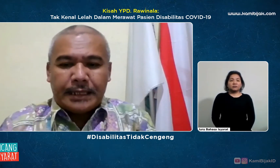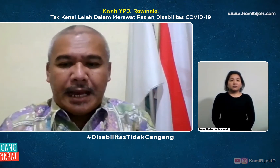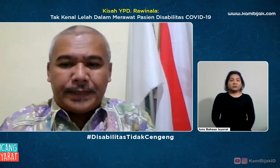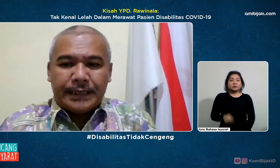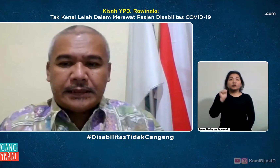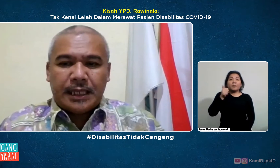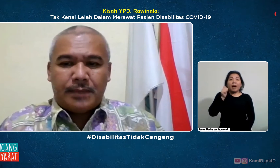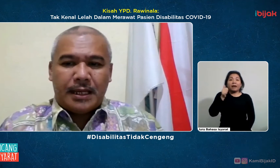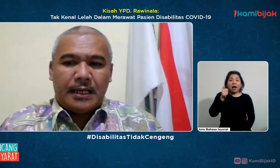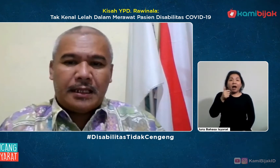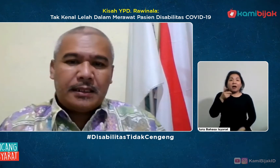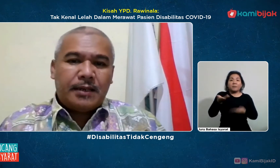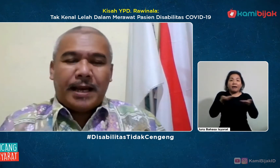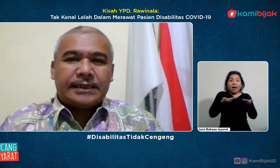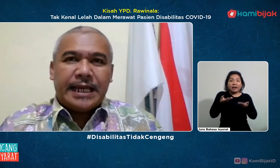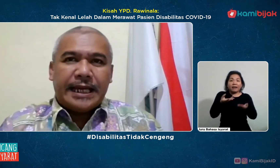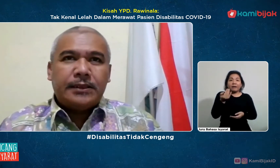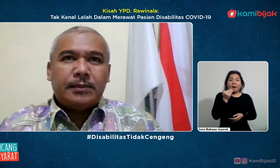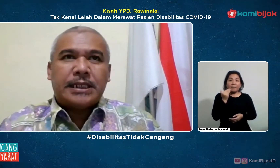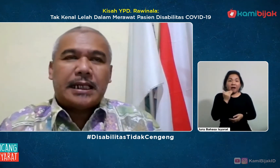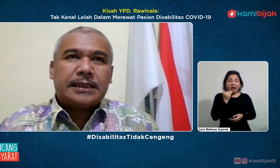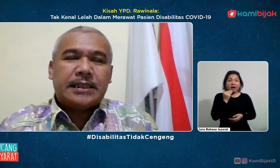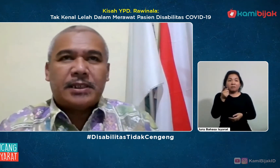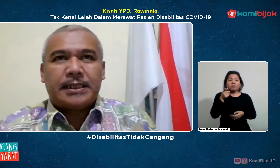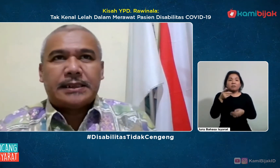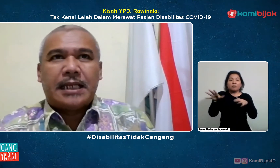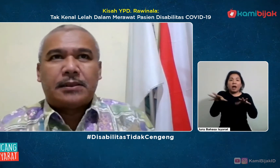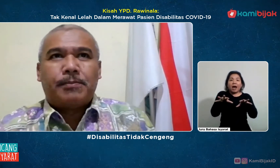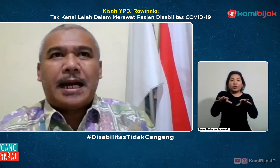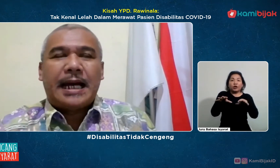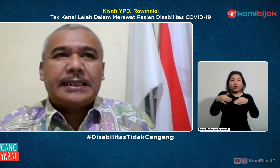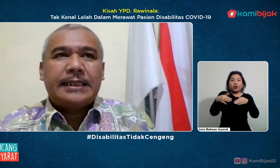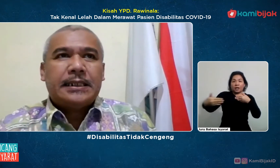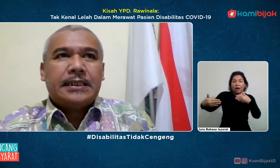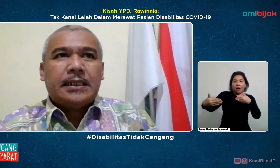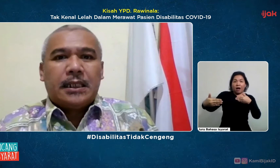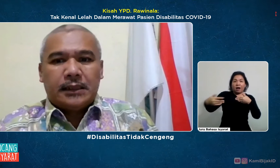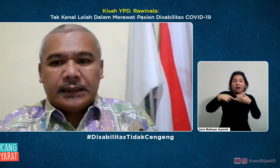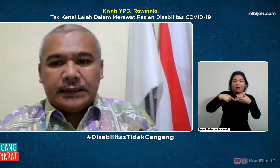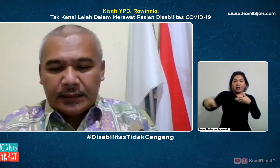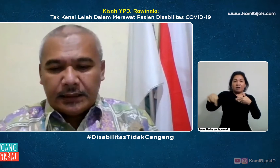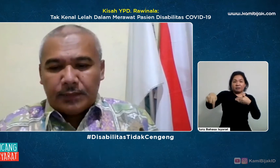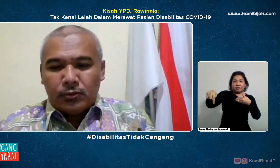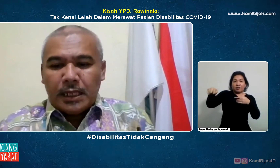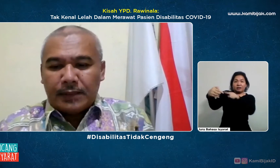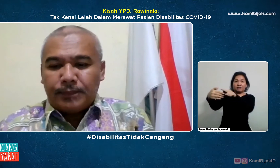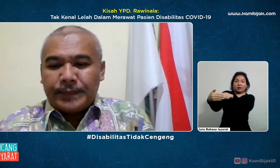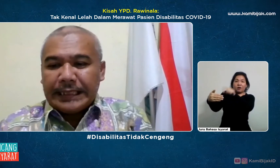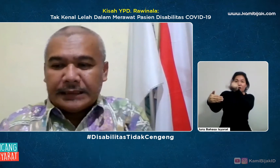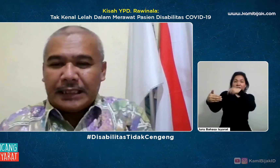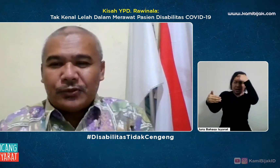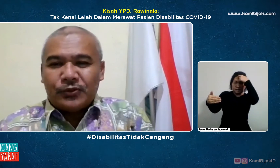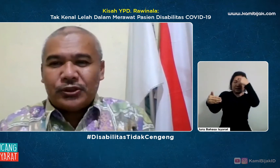antara pendamping sama pasien misalkan saja pada saat makan dengan menggunakan piring